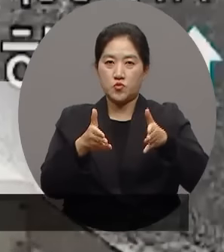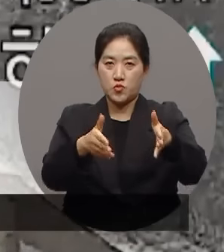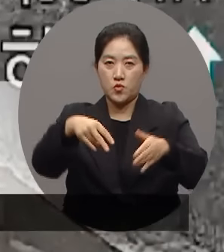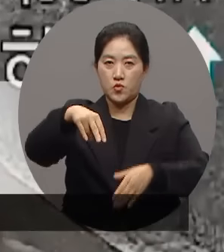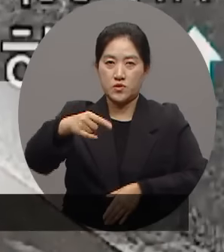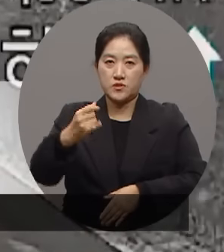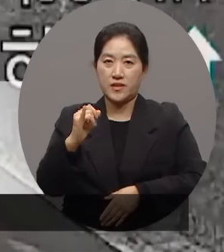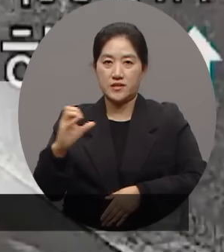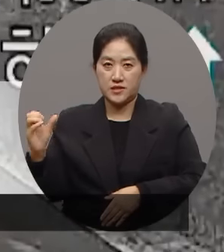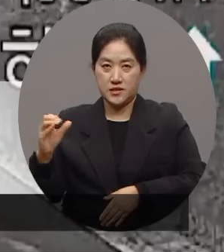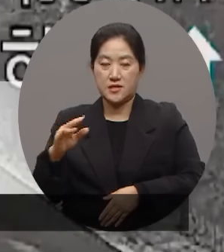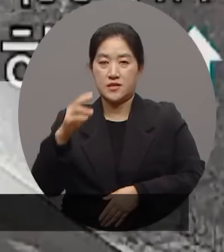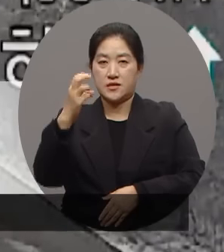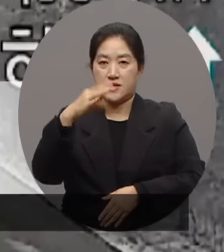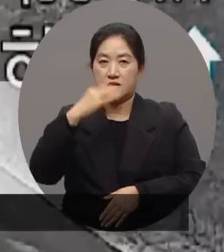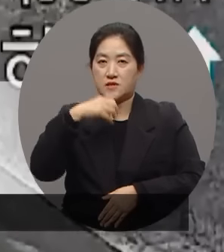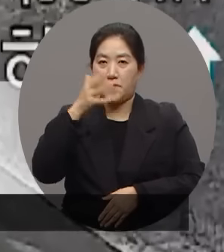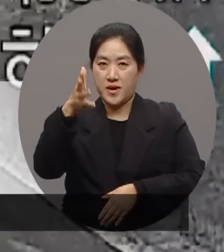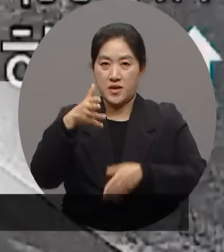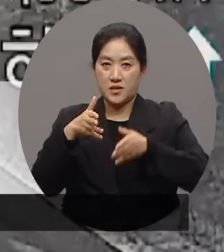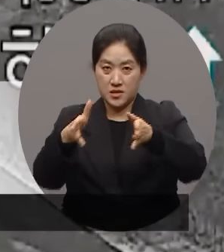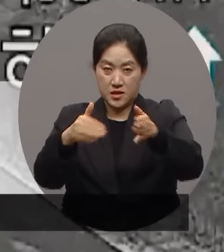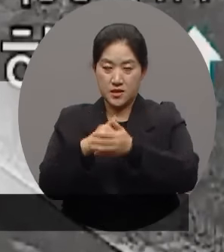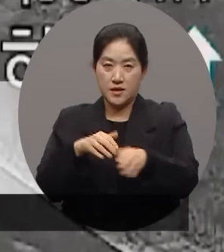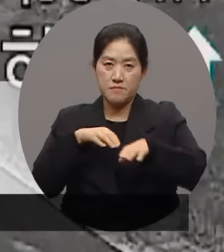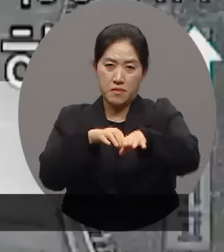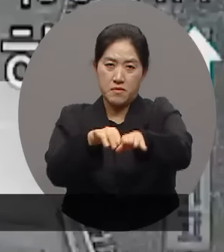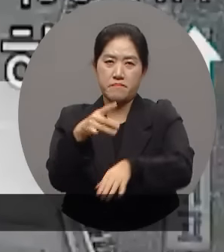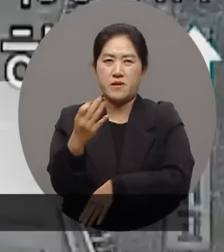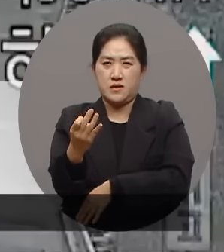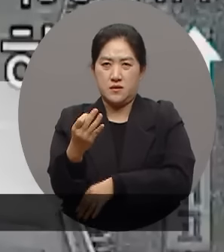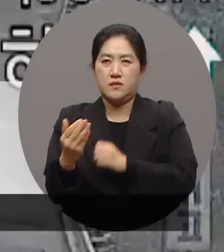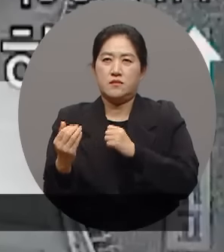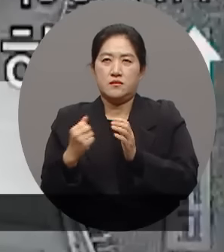(앵커) 오늘 낮 1시 50분쯤 경기 이천 제2중부고속도로 신두나들목 인근 이천